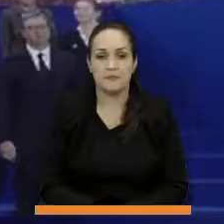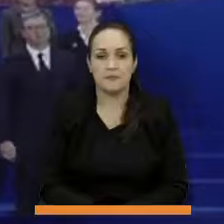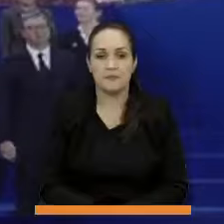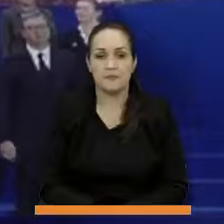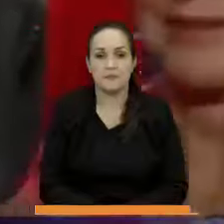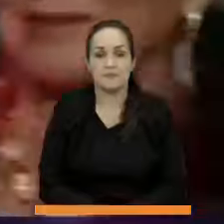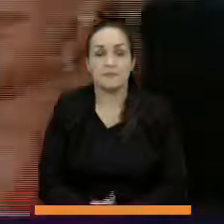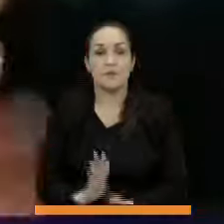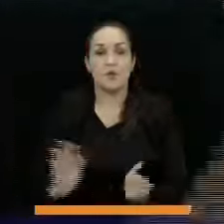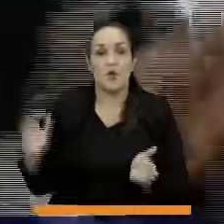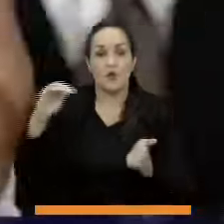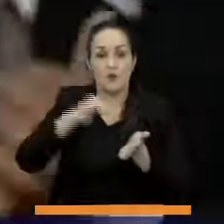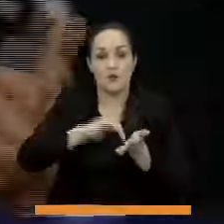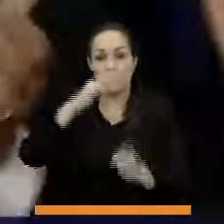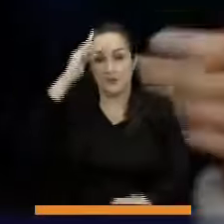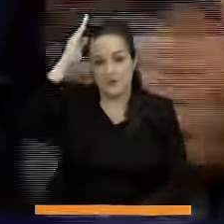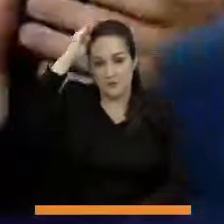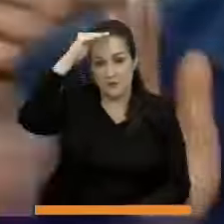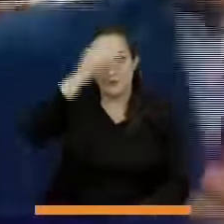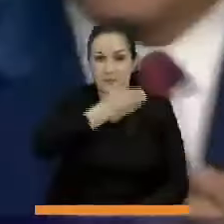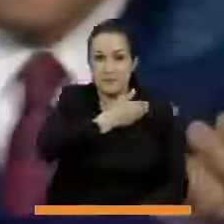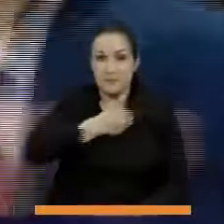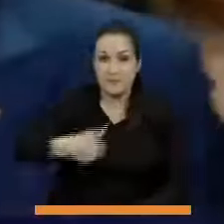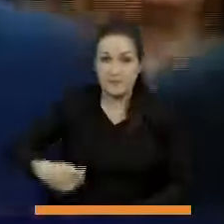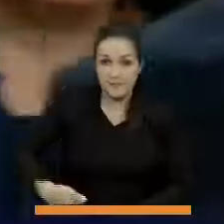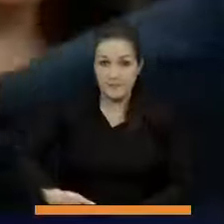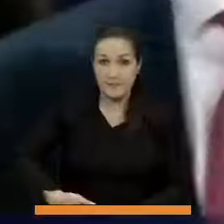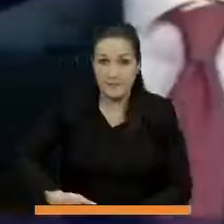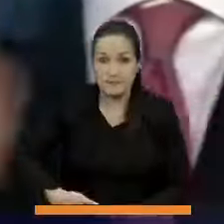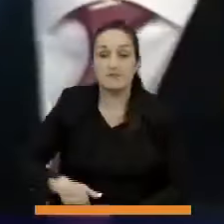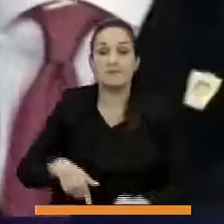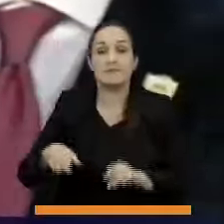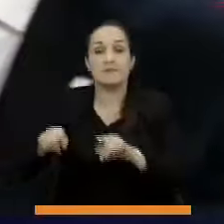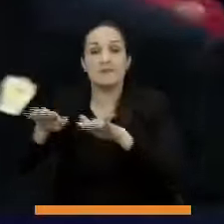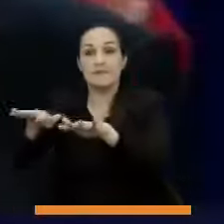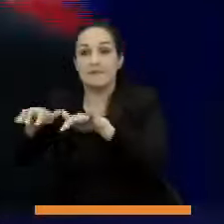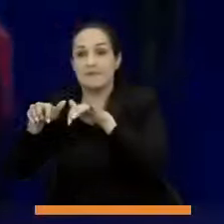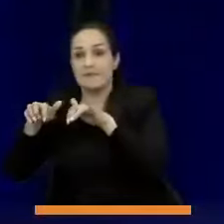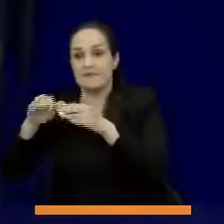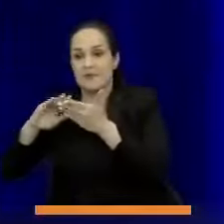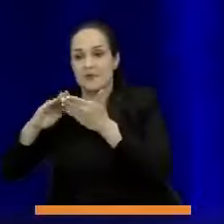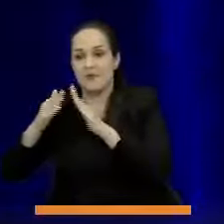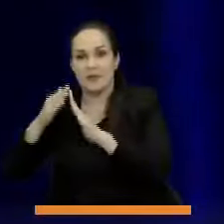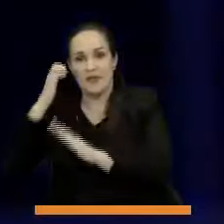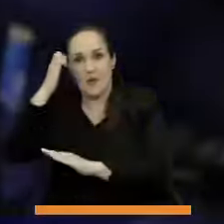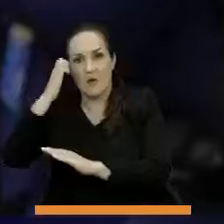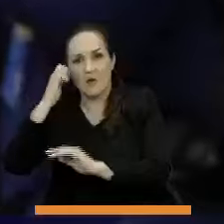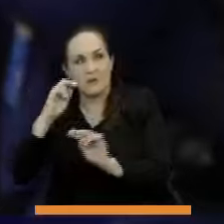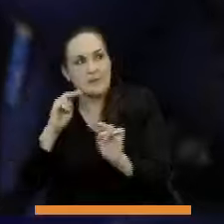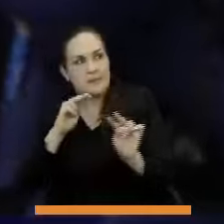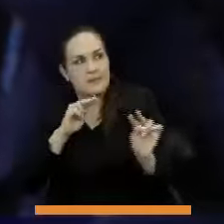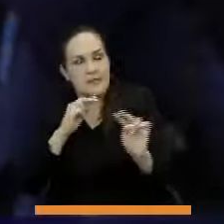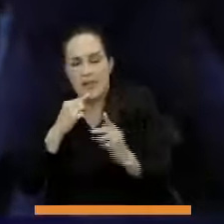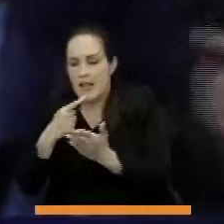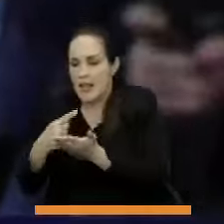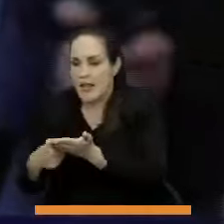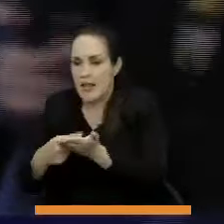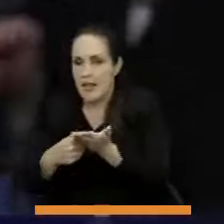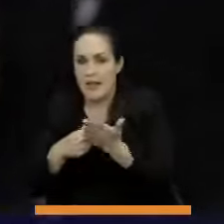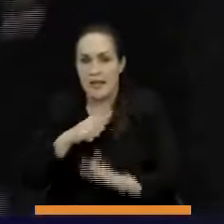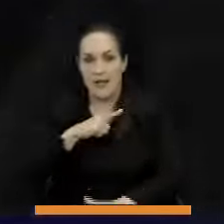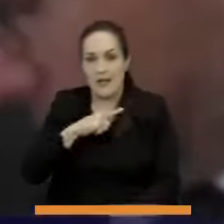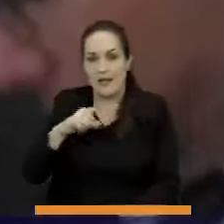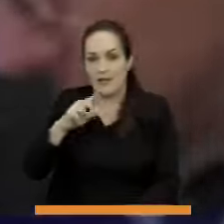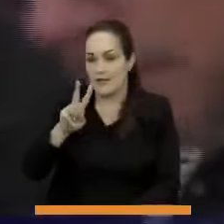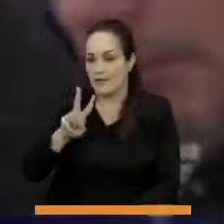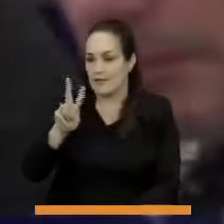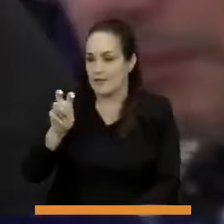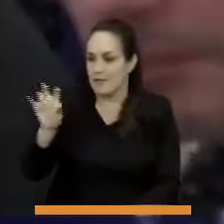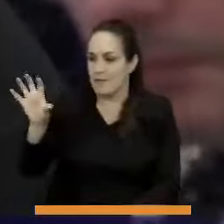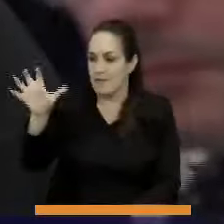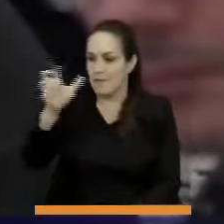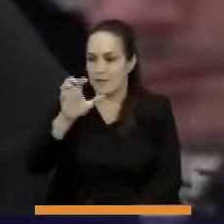DECLARó.